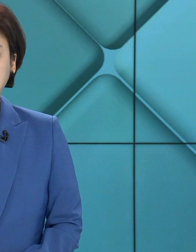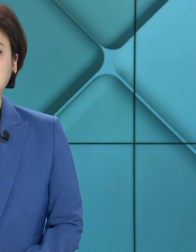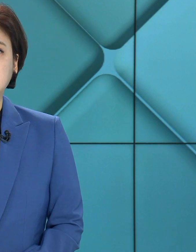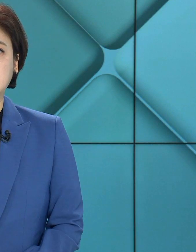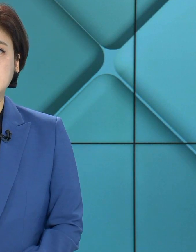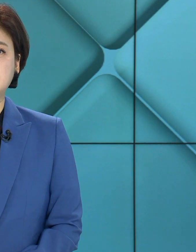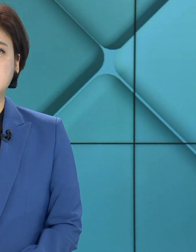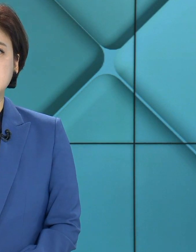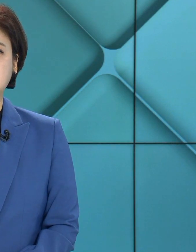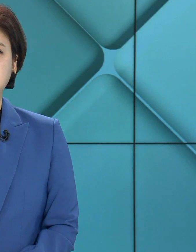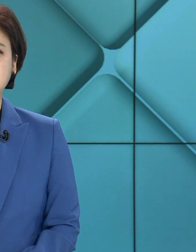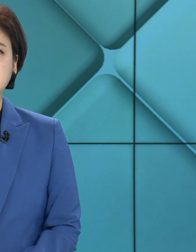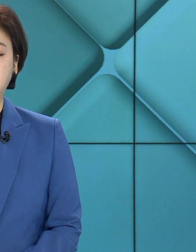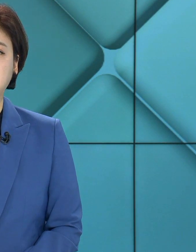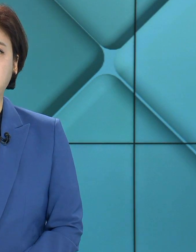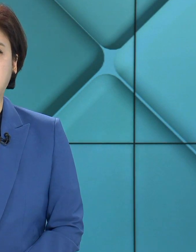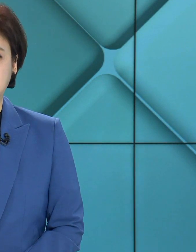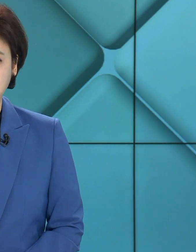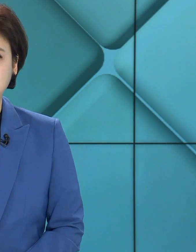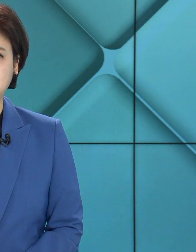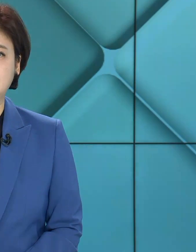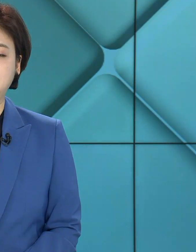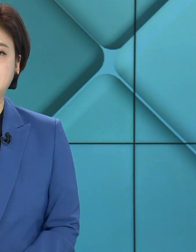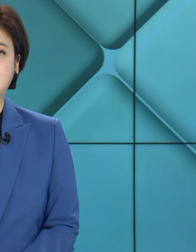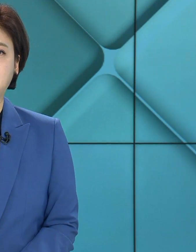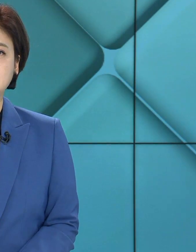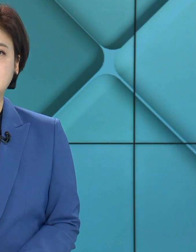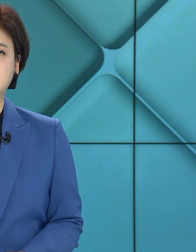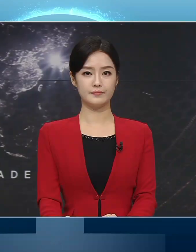(앵커) 네트워크 현장 오늘은 강원과 대구 연결합니다.